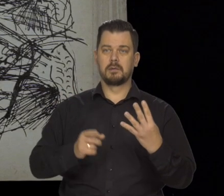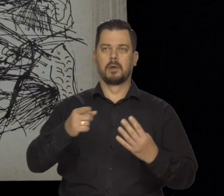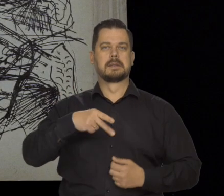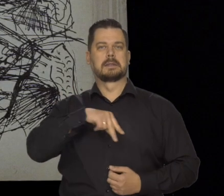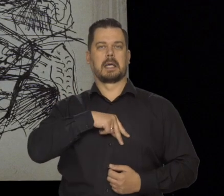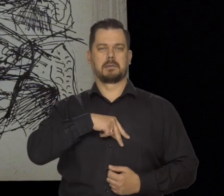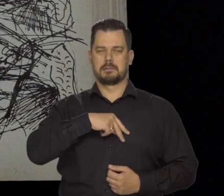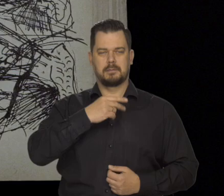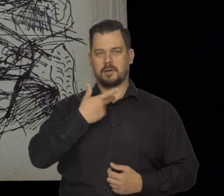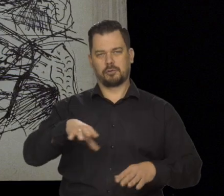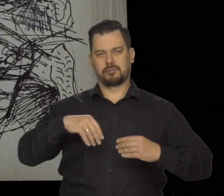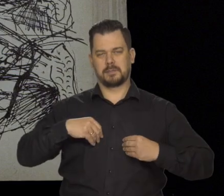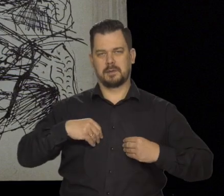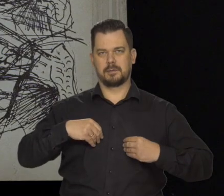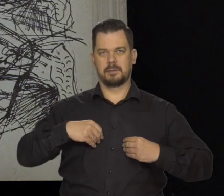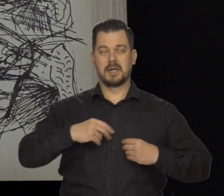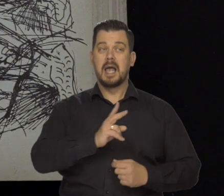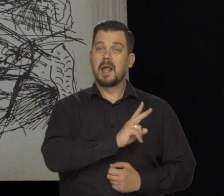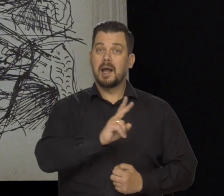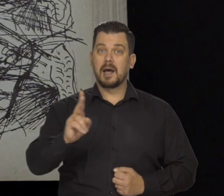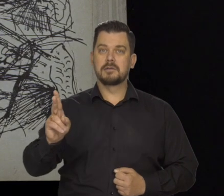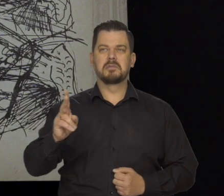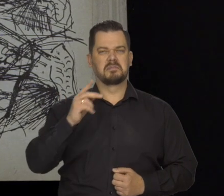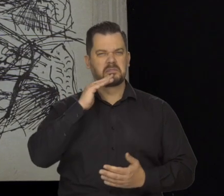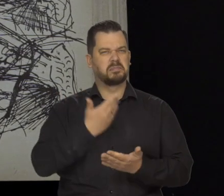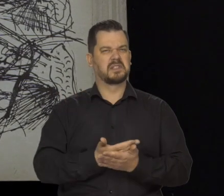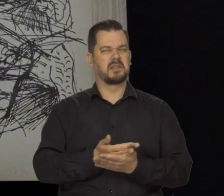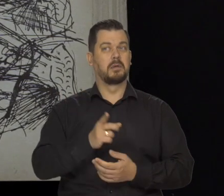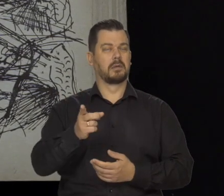Nie zostali odznaczeni za swoje bohaterstwo, lecz każdy przyznawał,